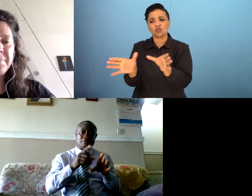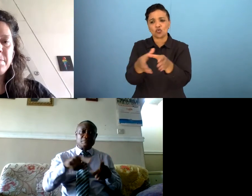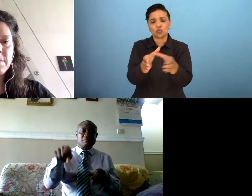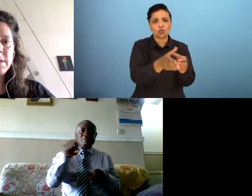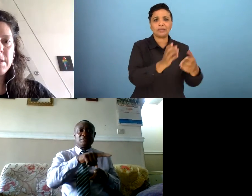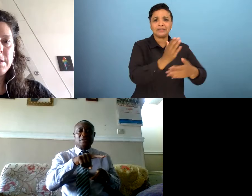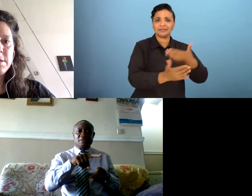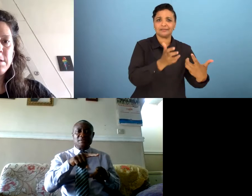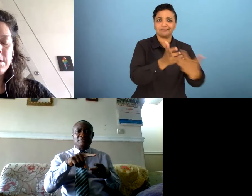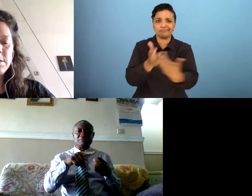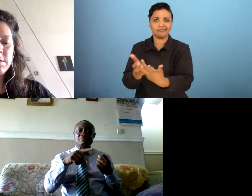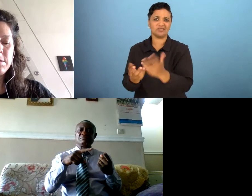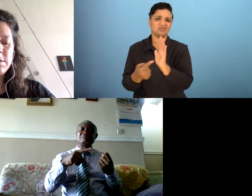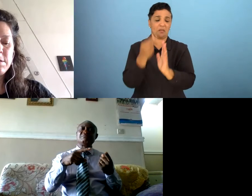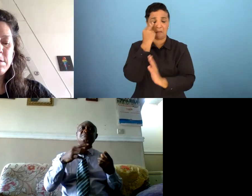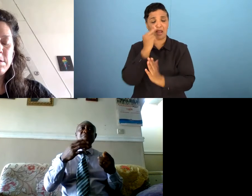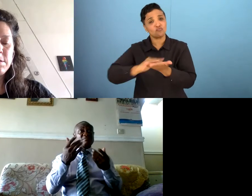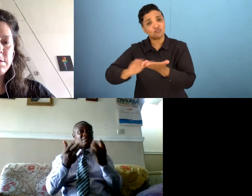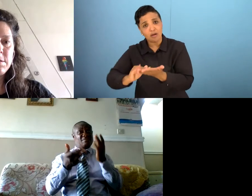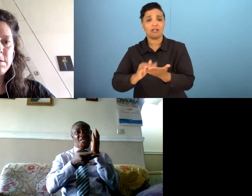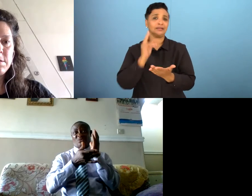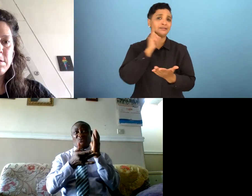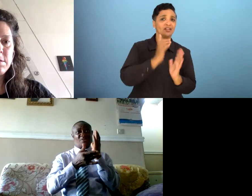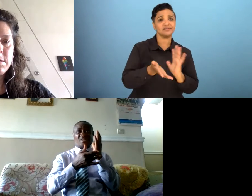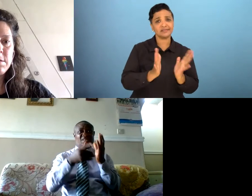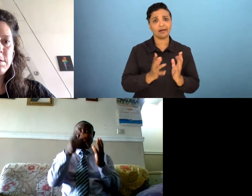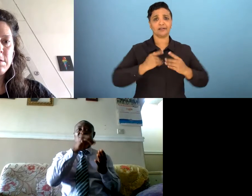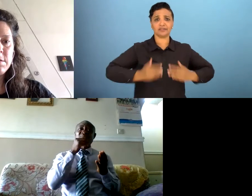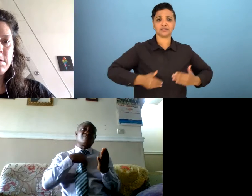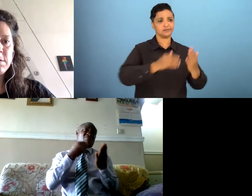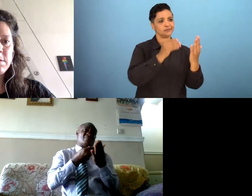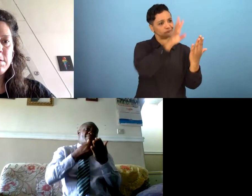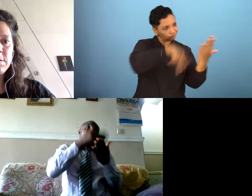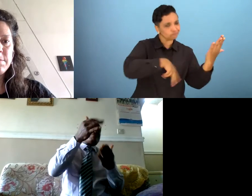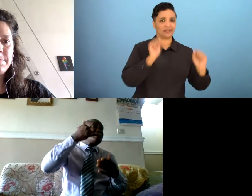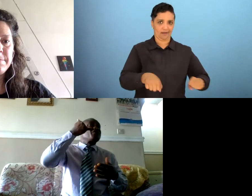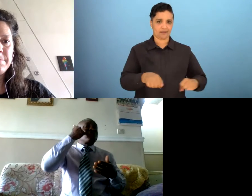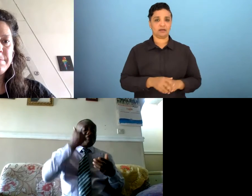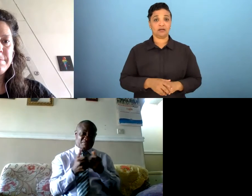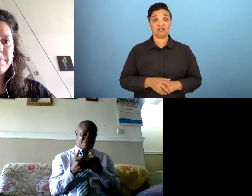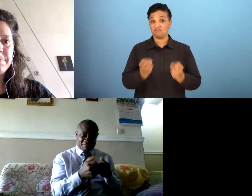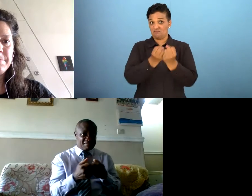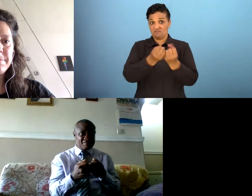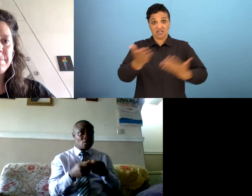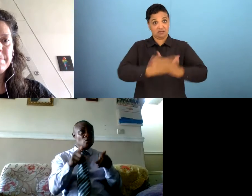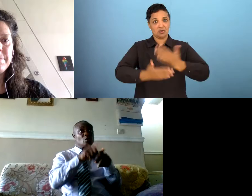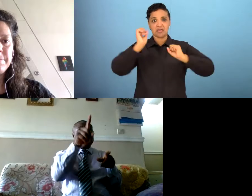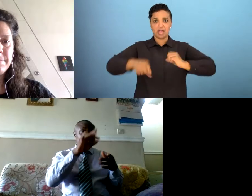La información sobre COVID-19 debe ser accesible en todos los formatos para las personas con discapacidad.